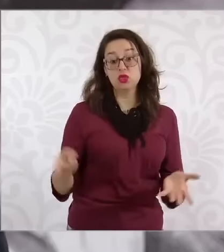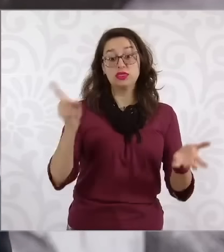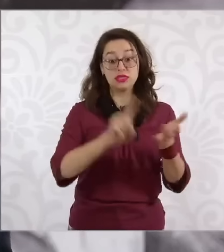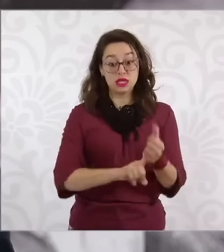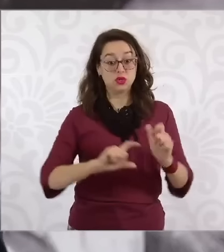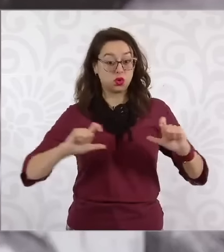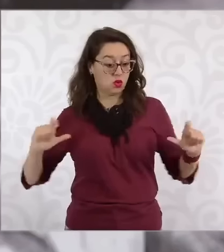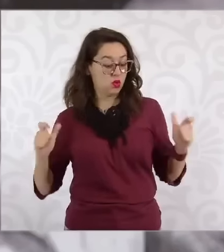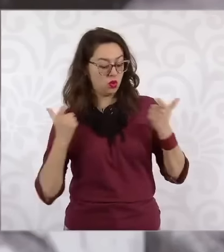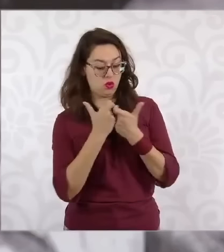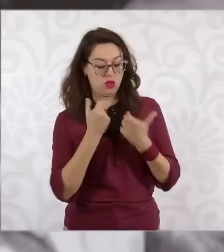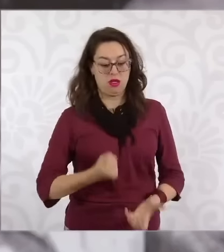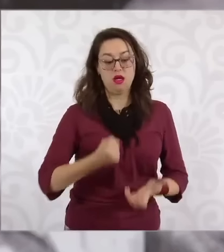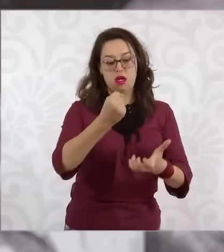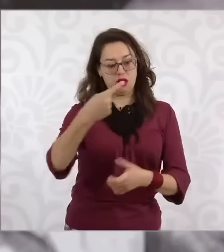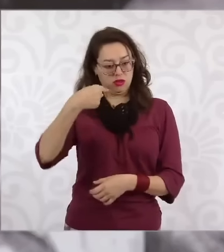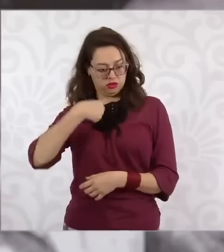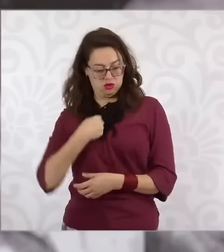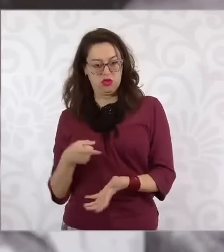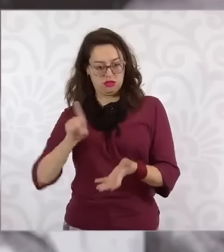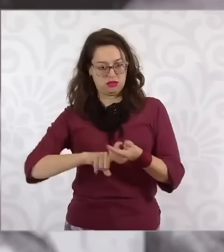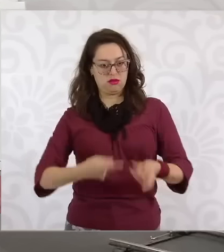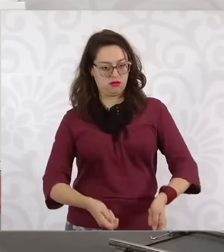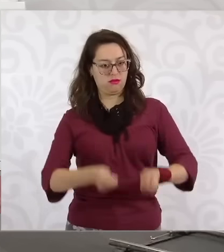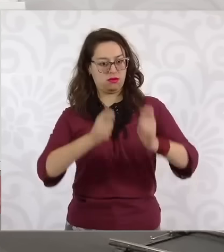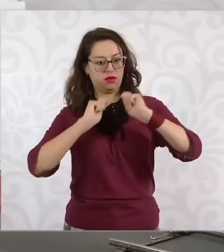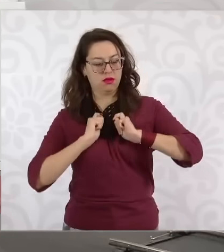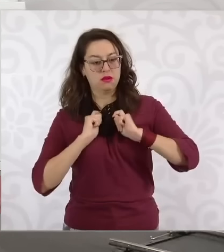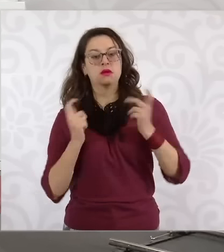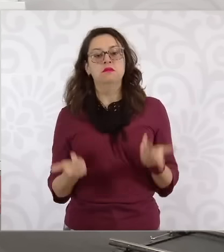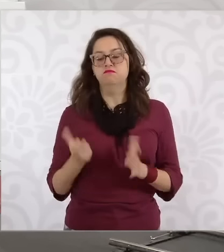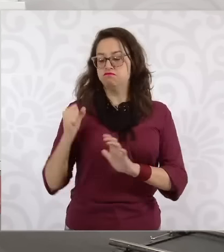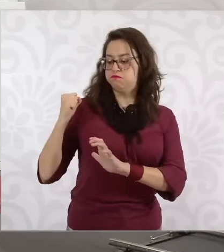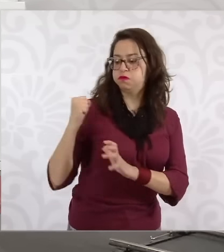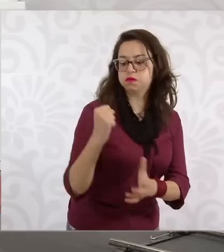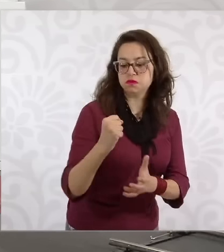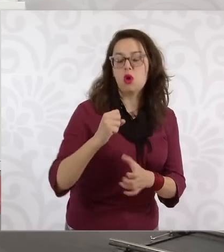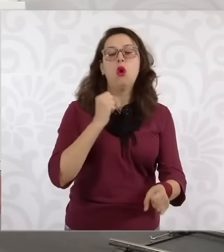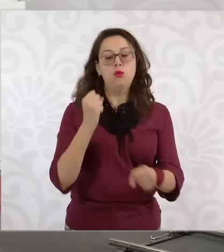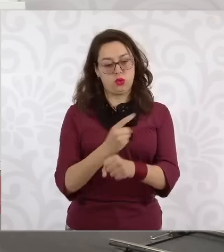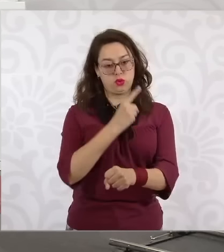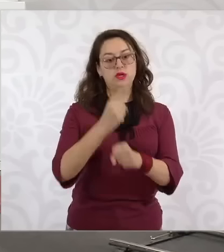que me toca a mí ser parte, pues hemos encontrado oportunidades de inversión donde vamos a juntarnos